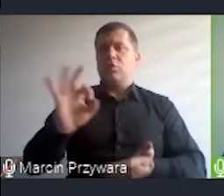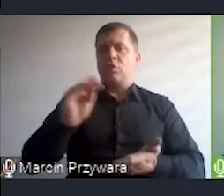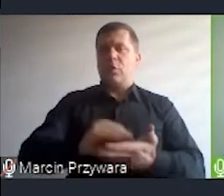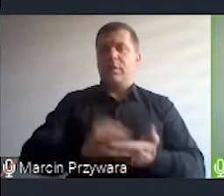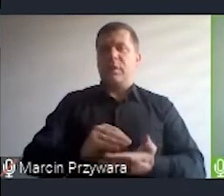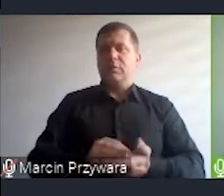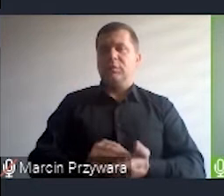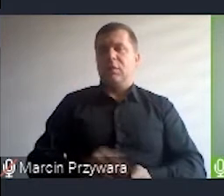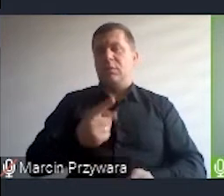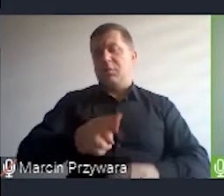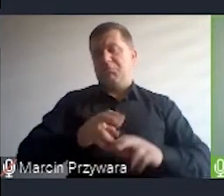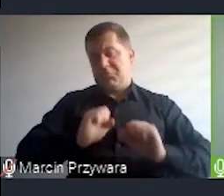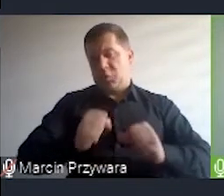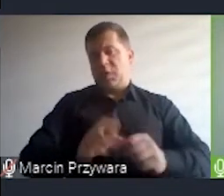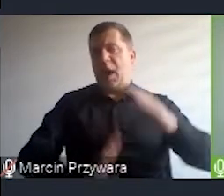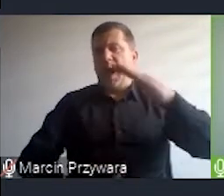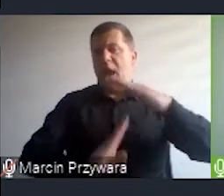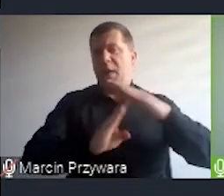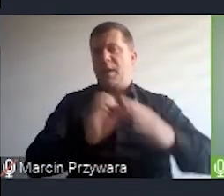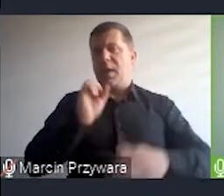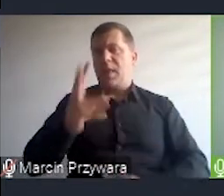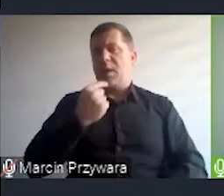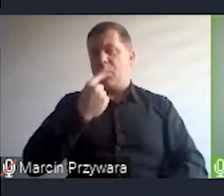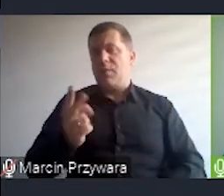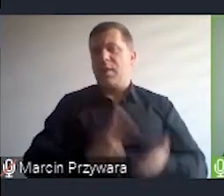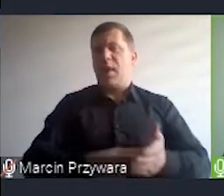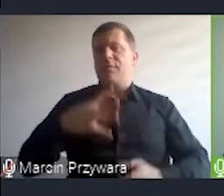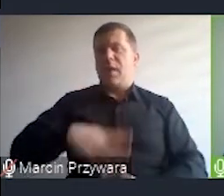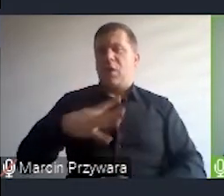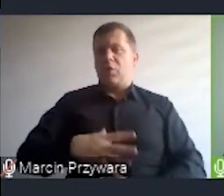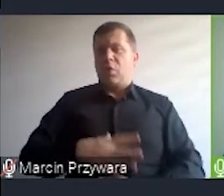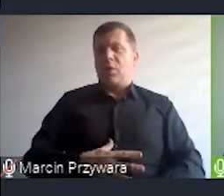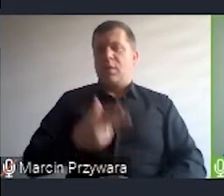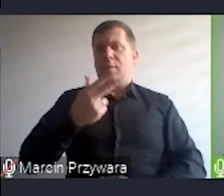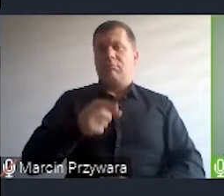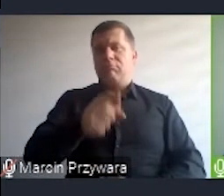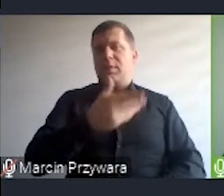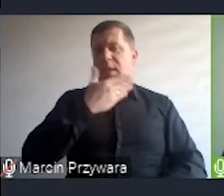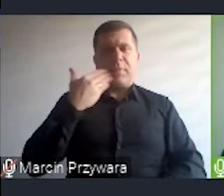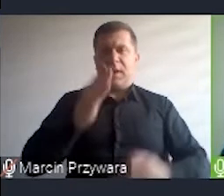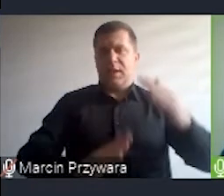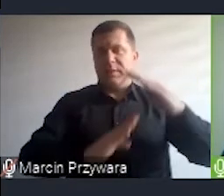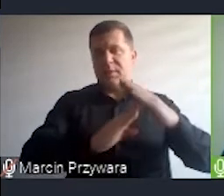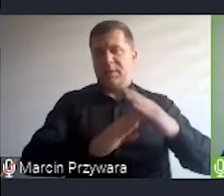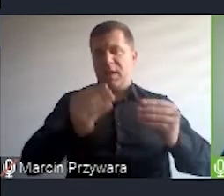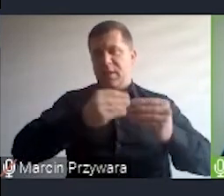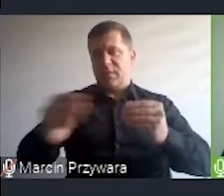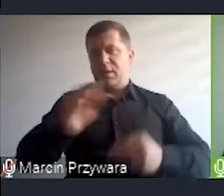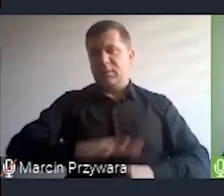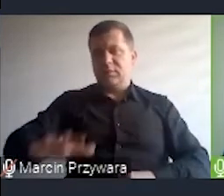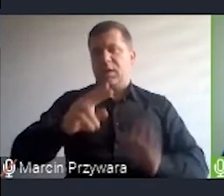Funkcjonują limity, ale tak jak mówię – na wartości nie ma limitów w większości regulaminów